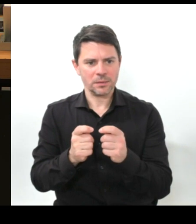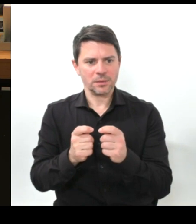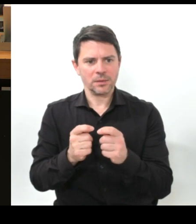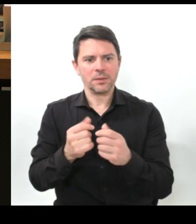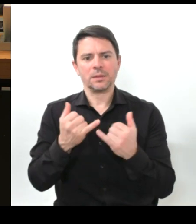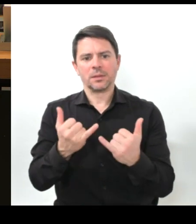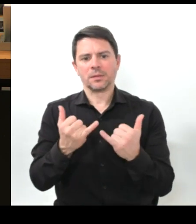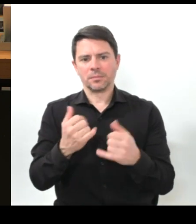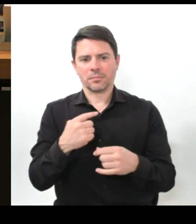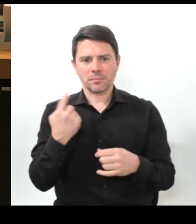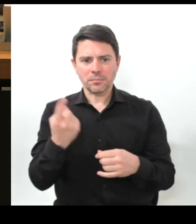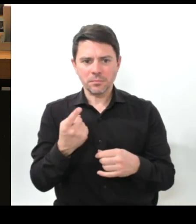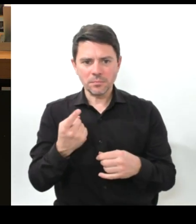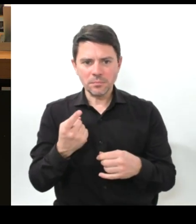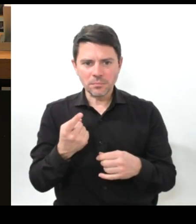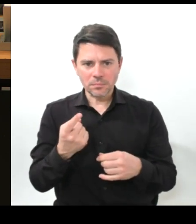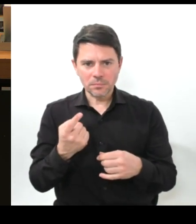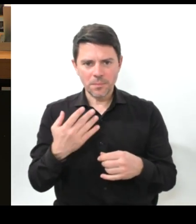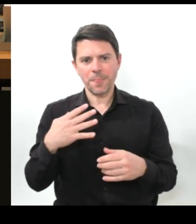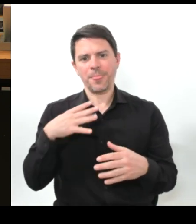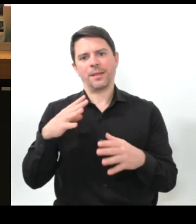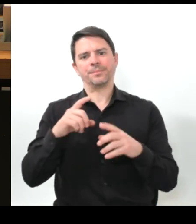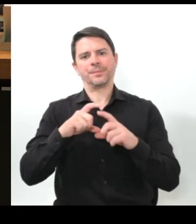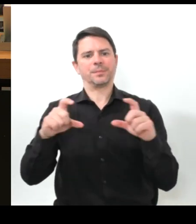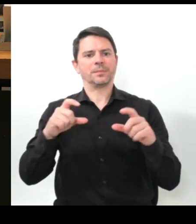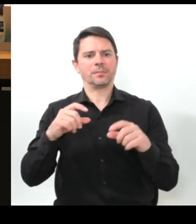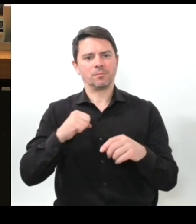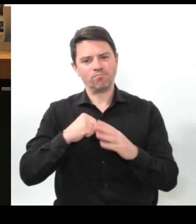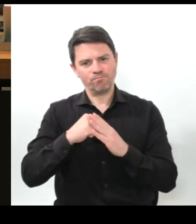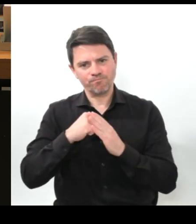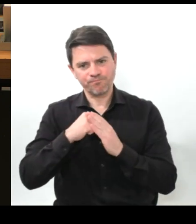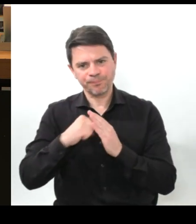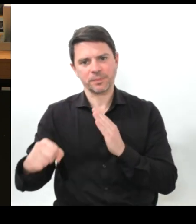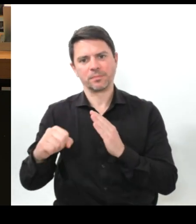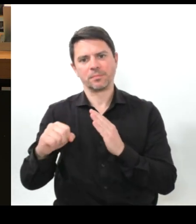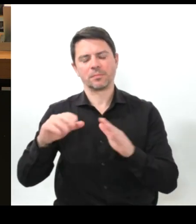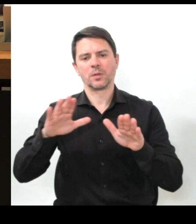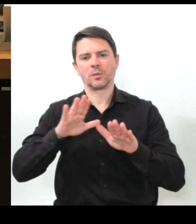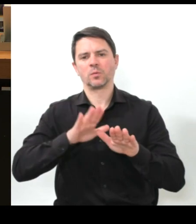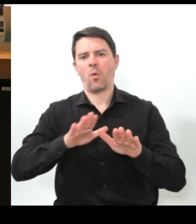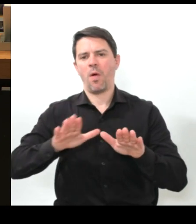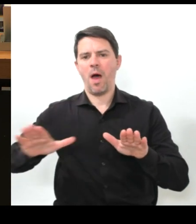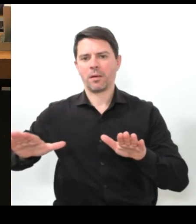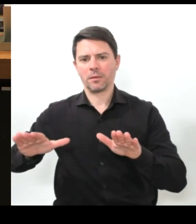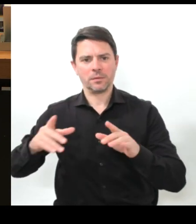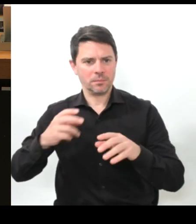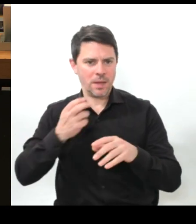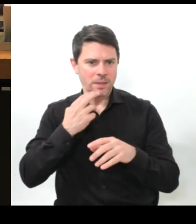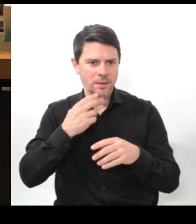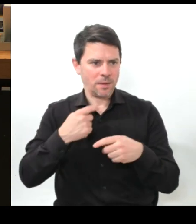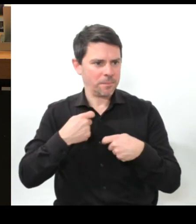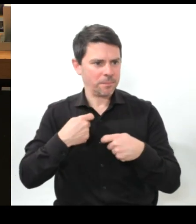öffentlichen Gebäuden, die Solar-Pflicht beim Neubau und auf Dächern von Bestandsgebäuden, die Wesen